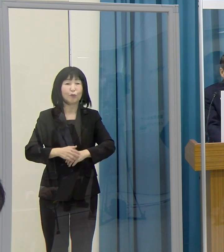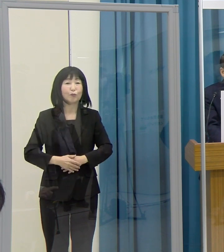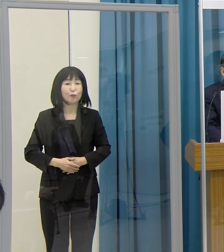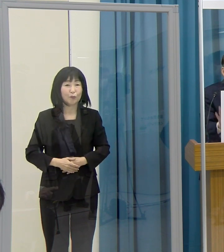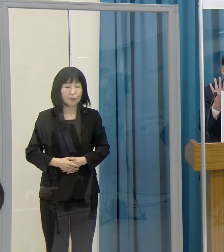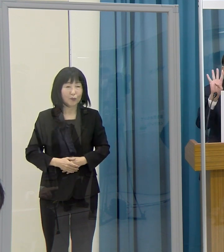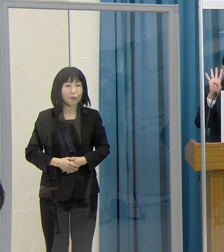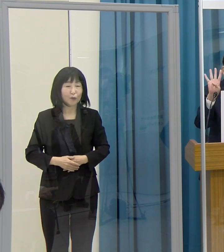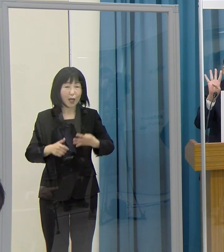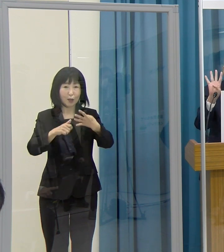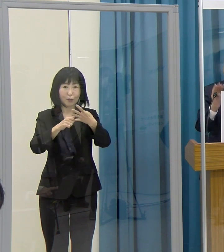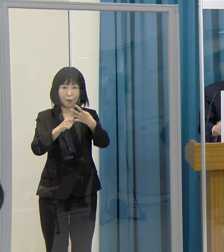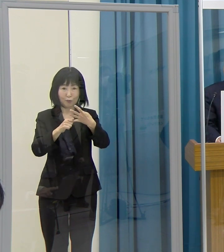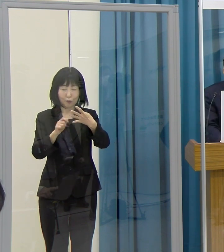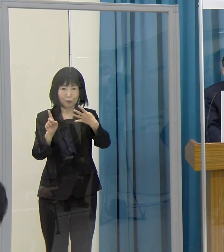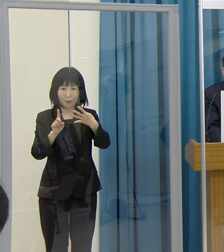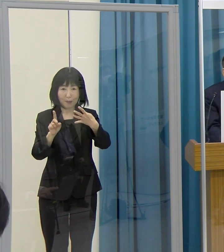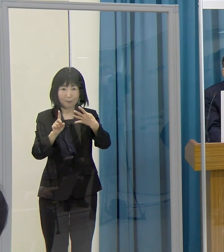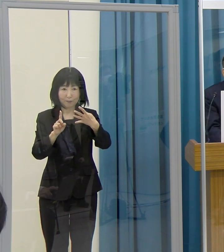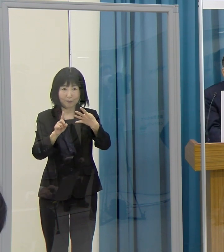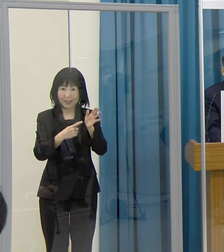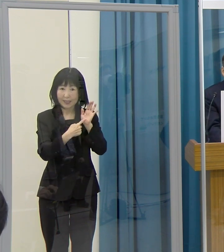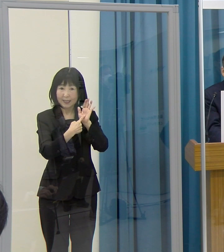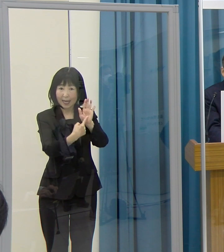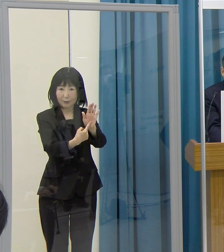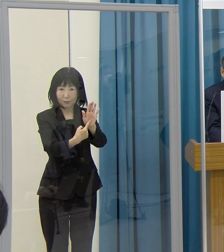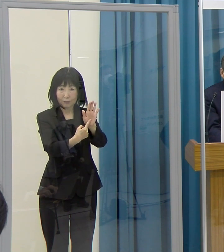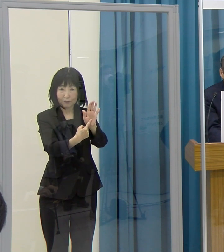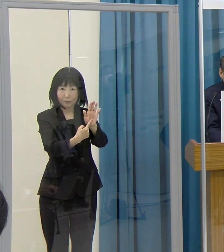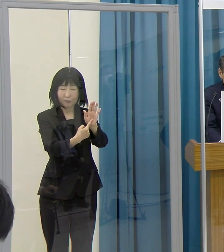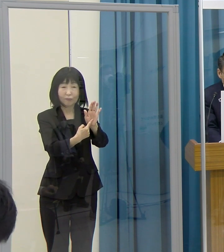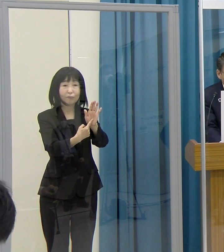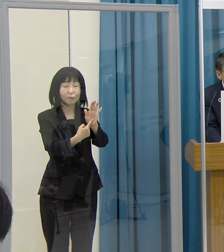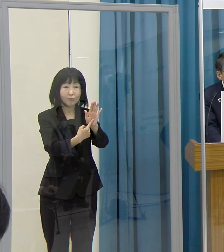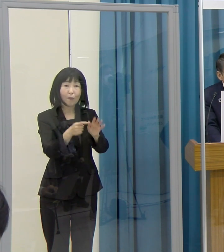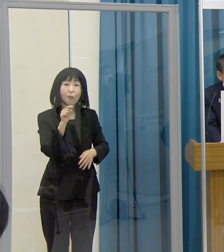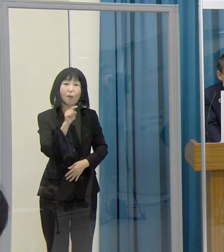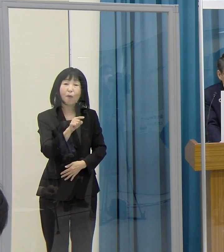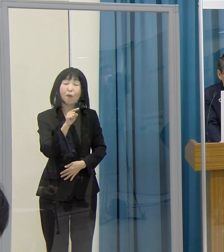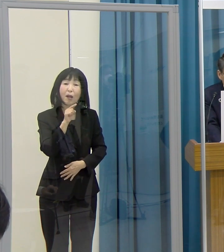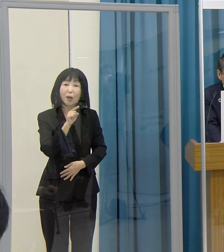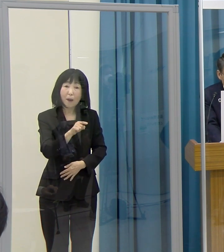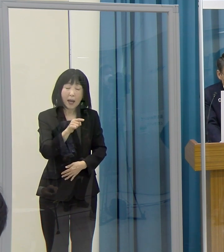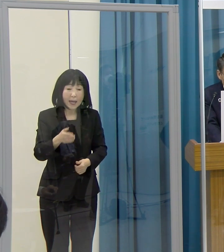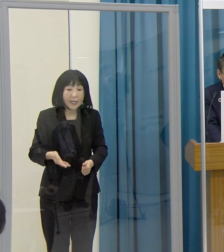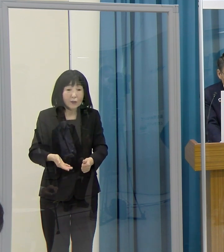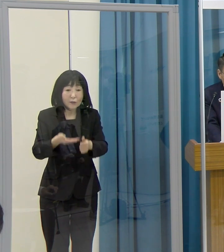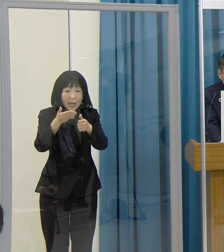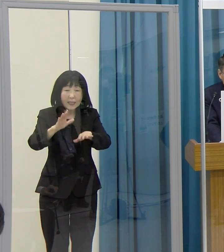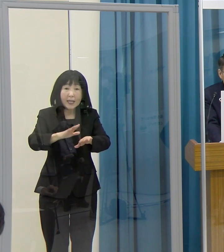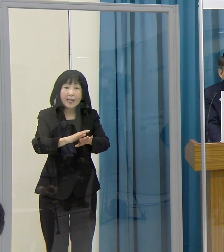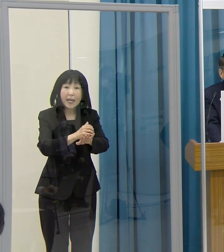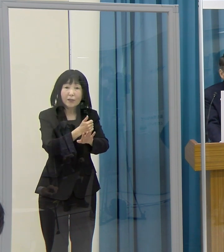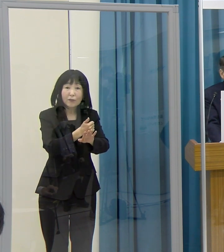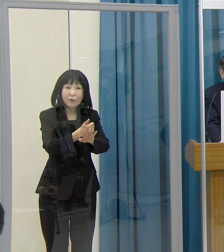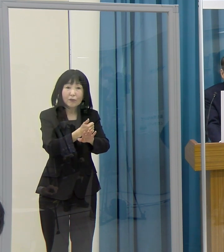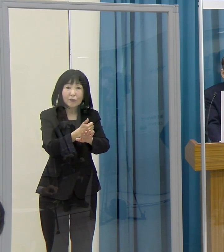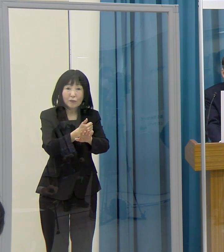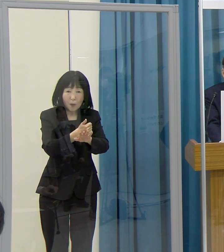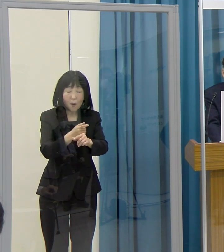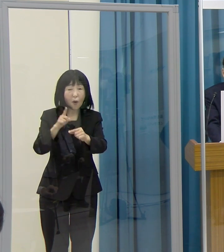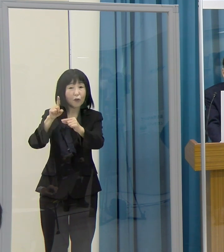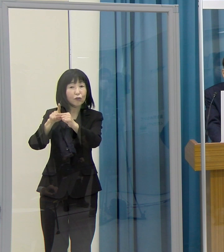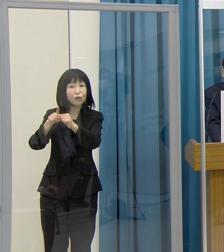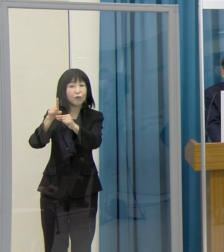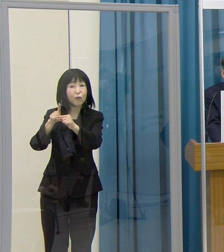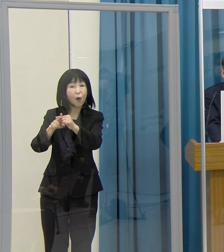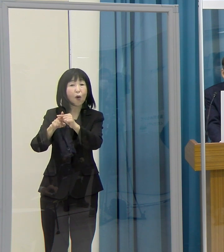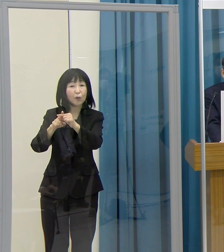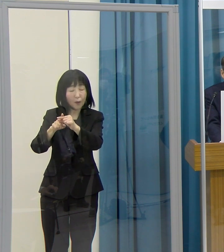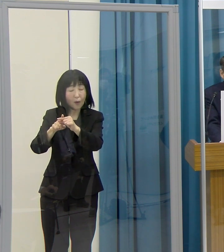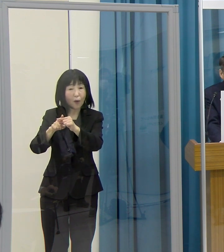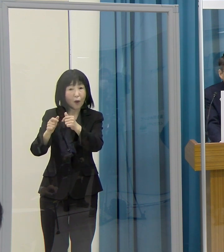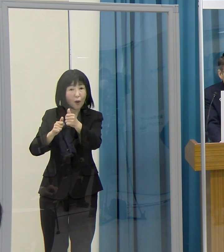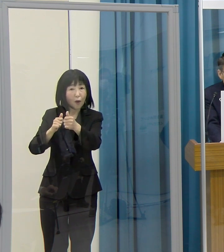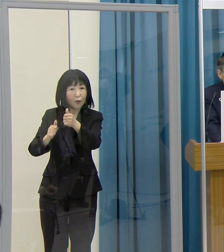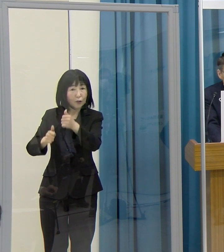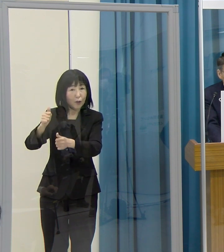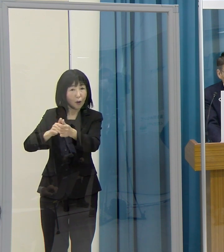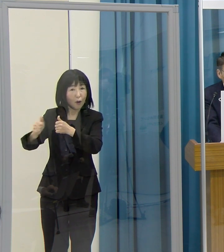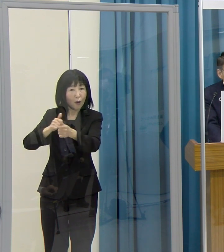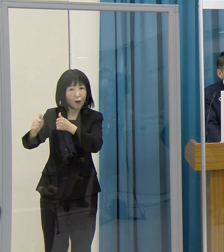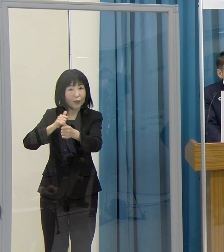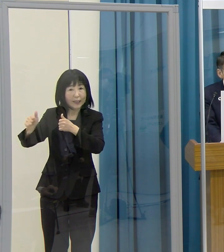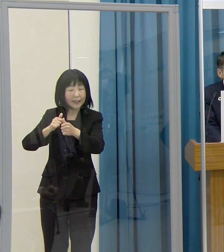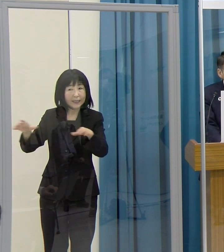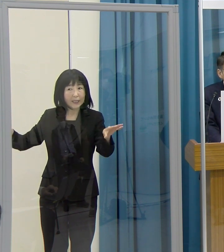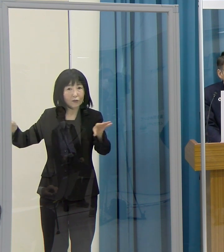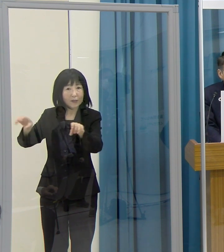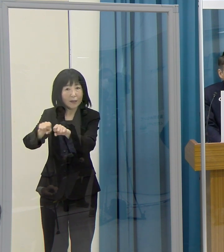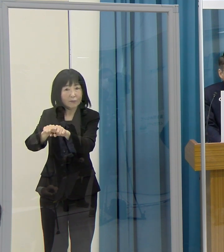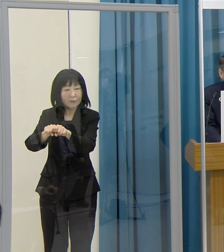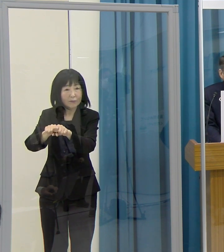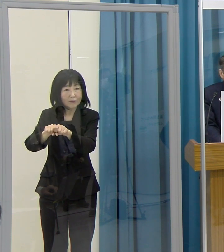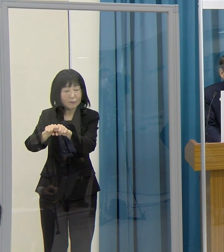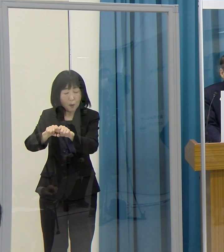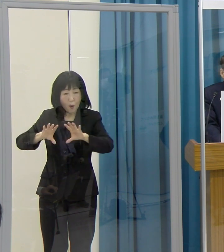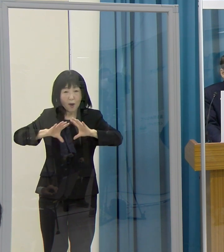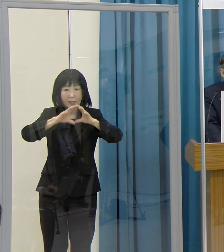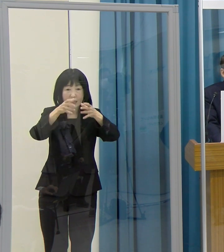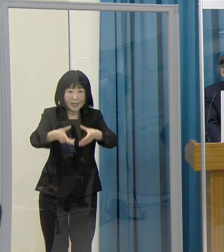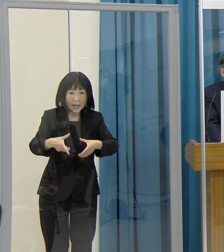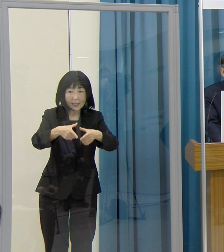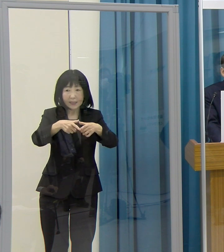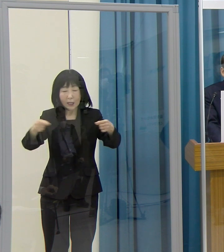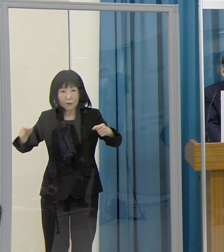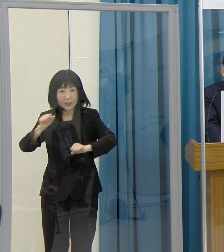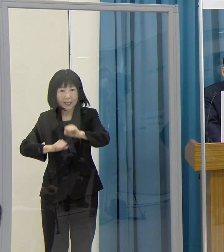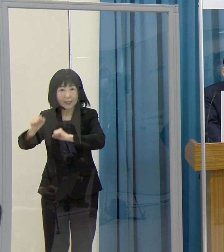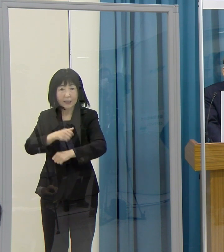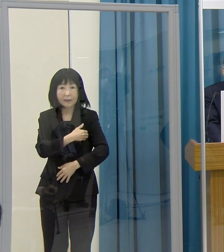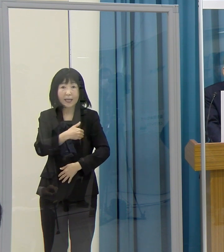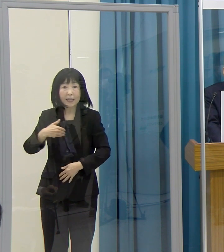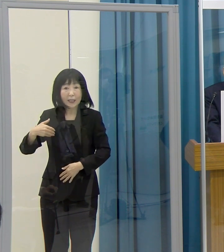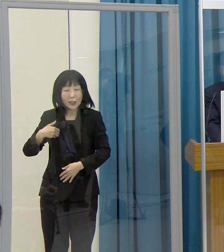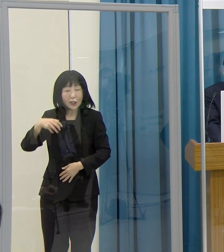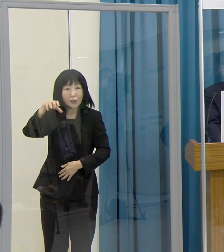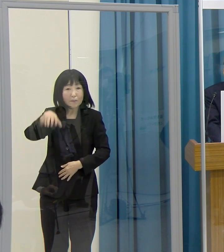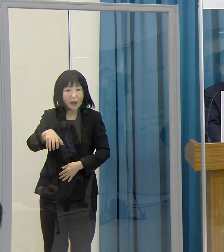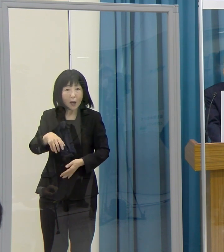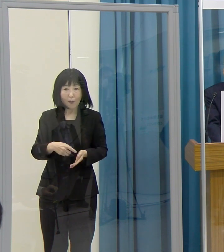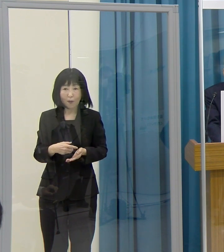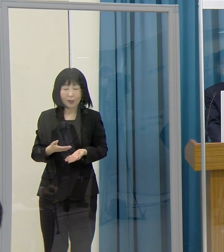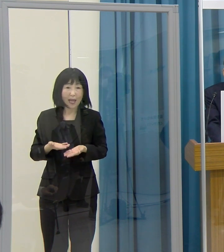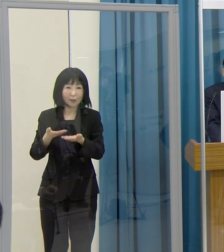４つ目は「活かす」です。これは、育成した選手を中央競技団体へつないでいく等、選手が世界の舞台で活躍できるような機会を提供するものです。